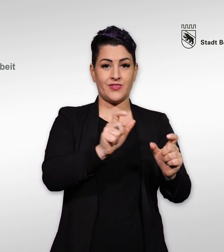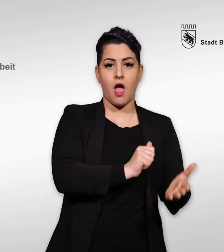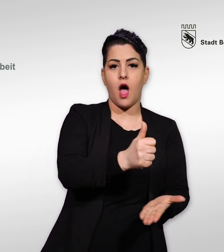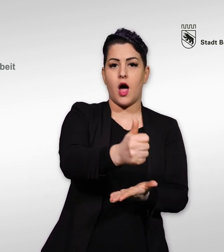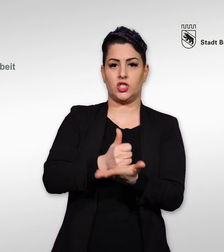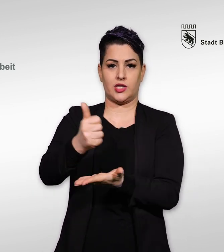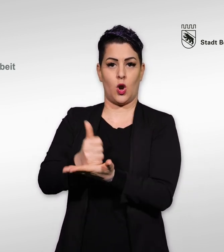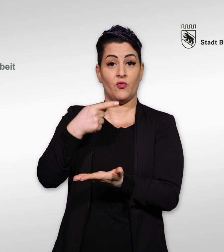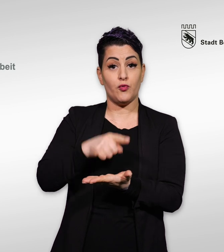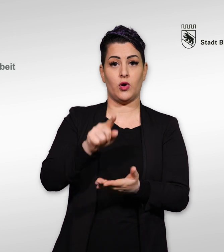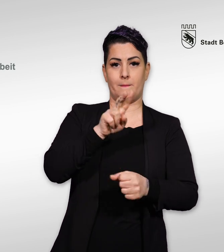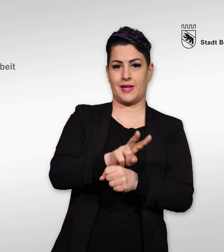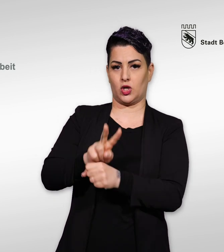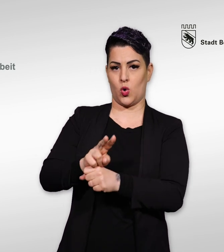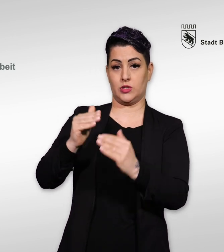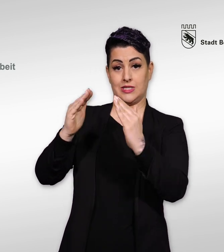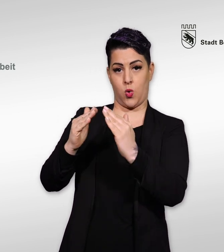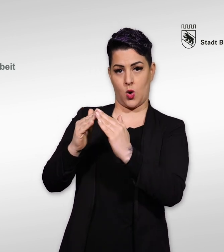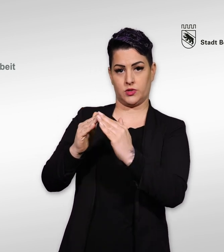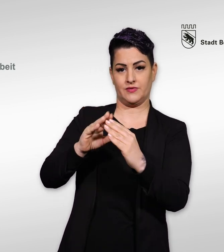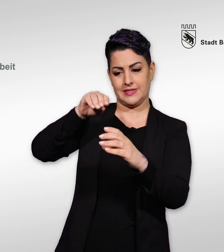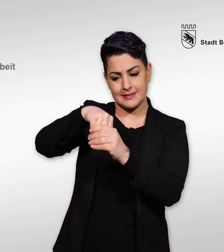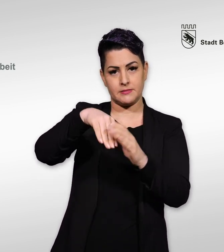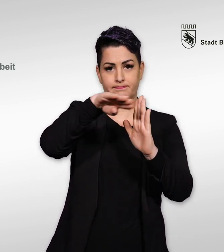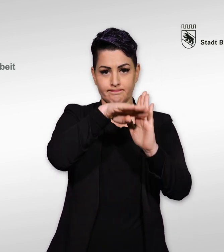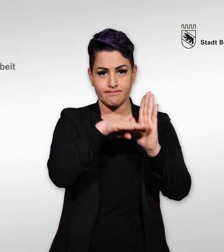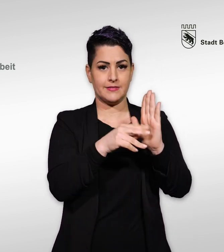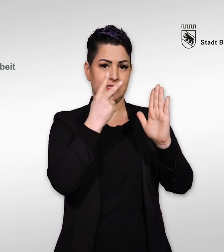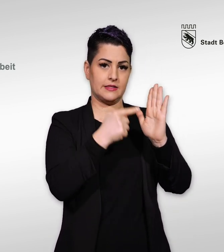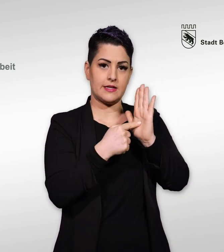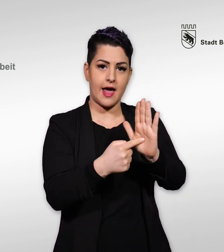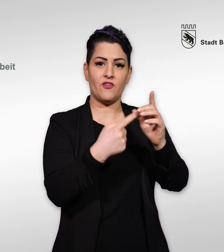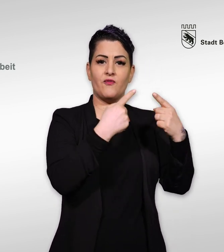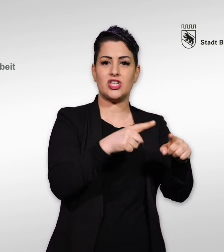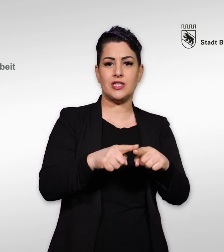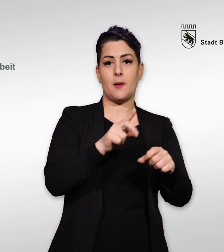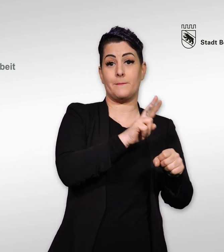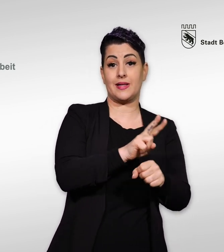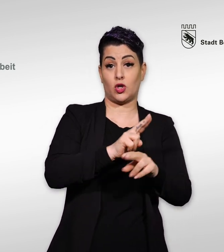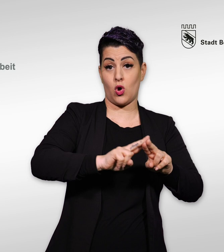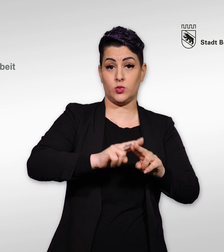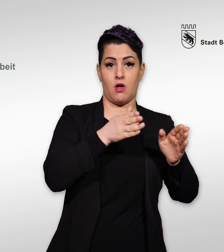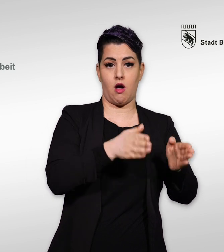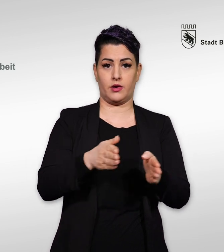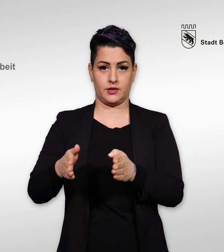für die Betreuung zu Hause zeigt verschiedene Betreuungsarten auf